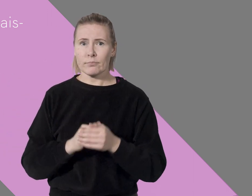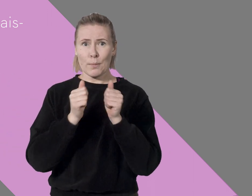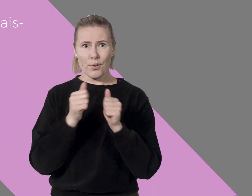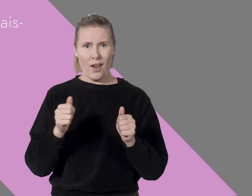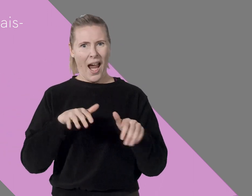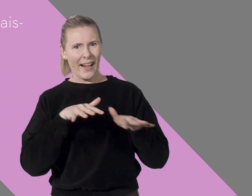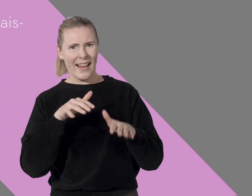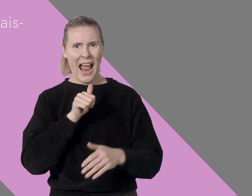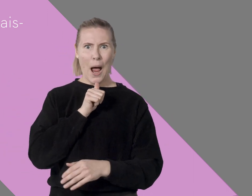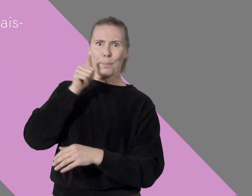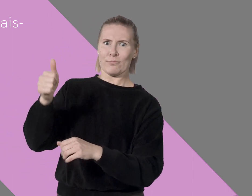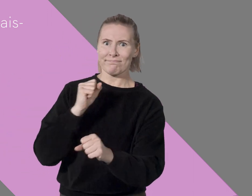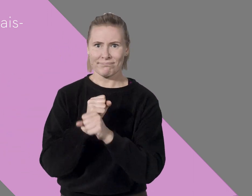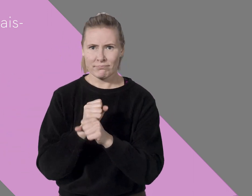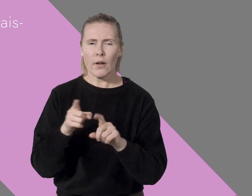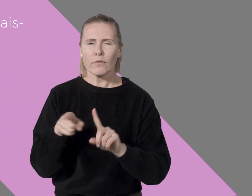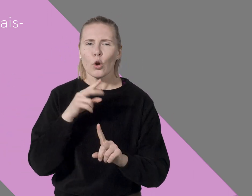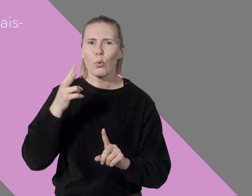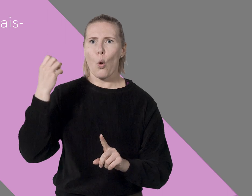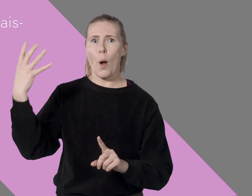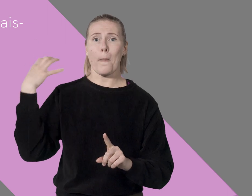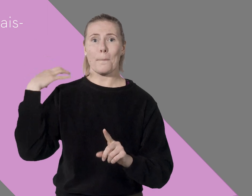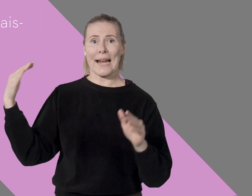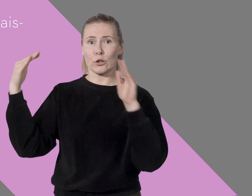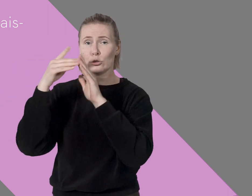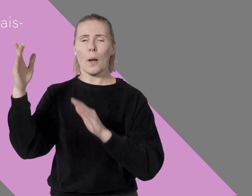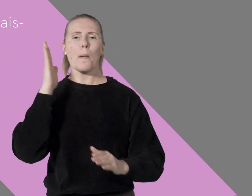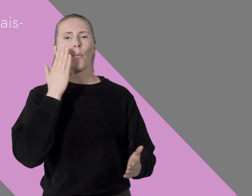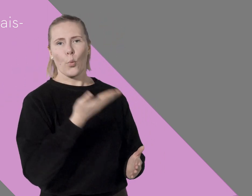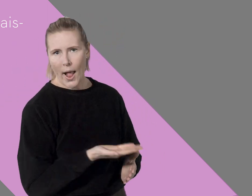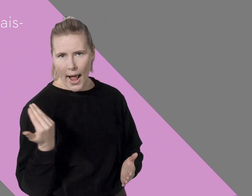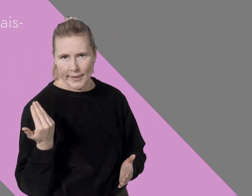Sen sijaan häirintäilmoitus tehtiin vasta myöhemmin ulkoministeriön pyynnöstä.